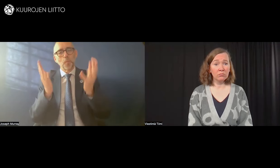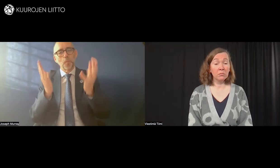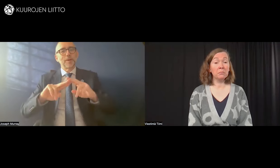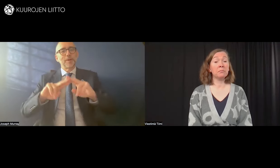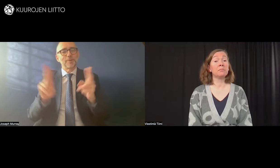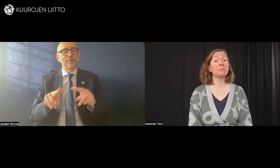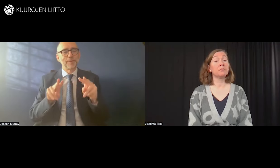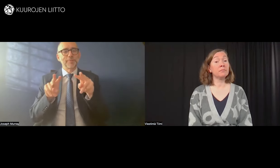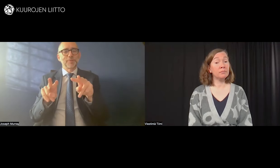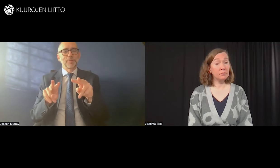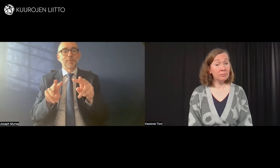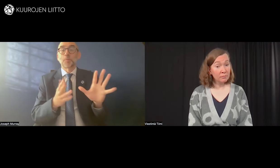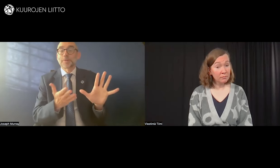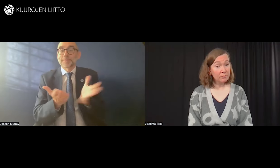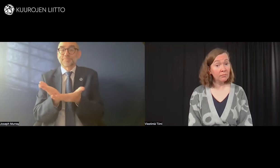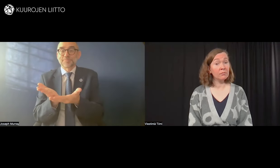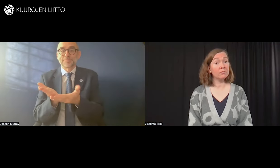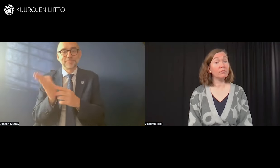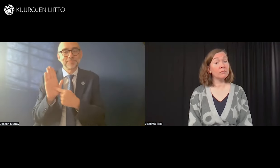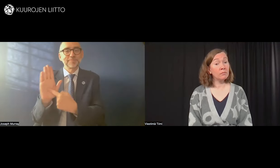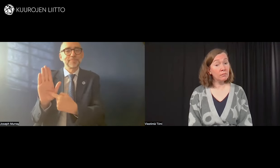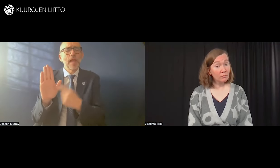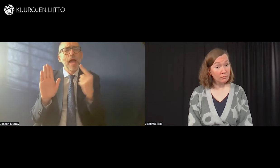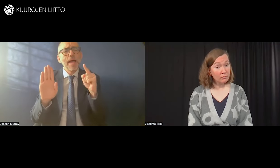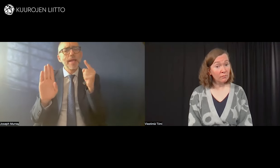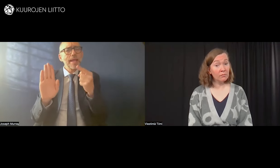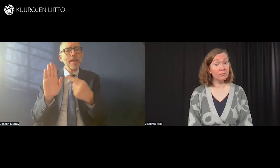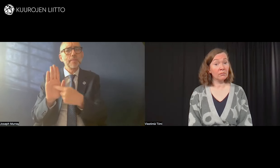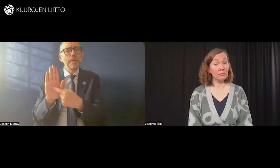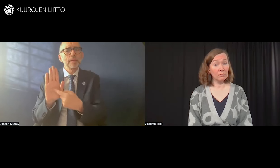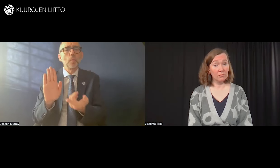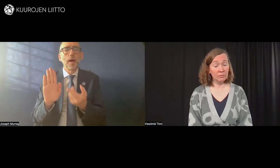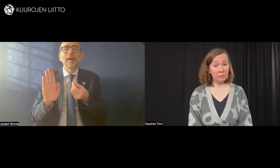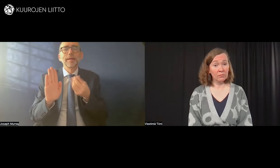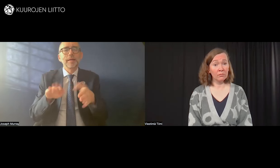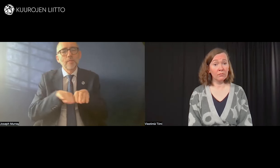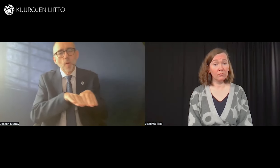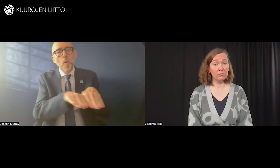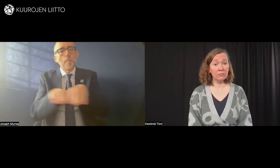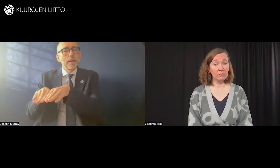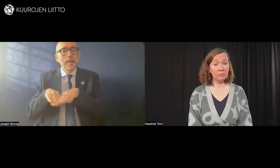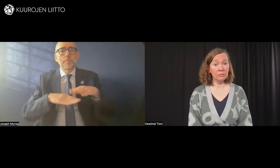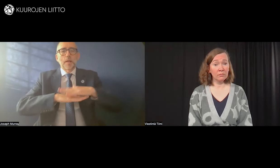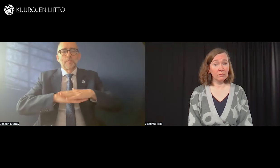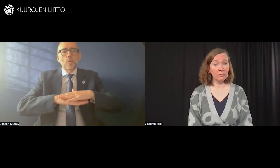kansainväliseen käyttöön sopivaksi. Julistuksen tarkoituksena on tarjota yhteinen alusta, jonka tehtävänä on -